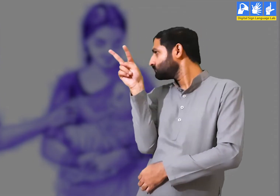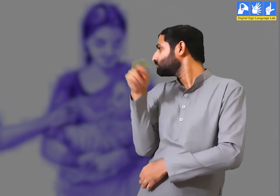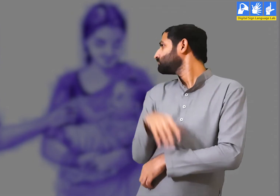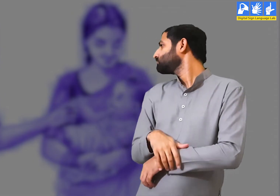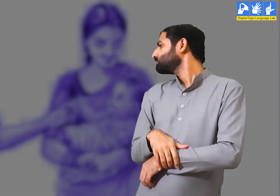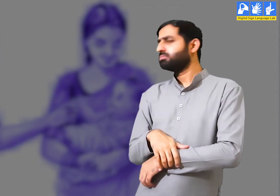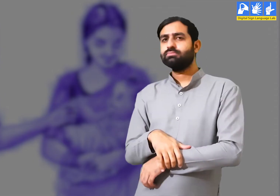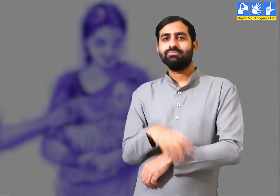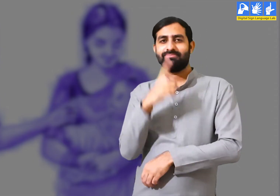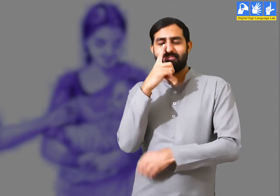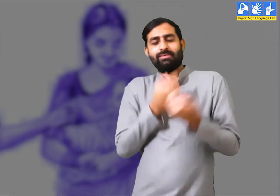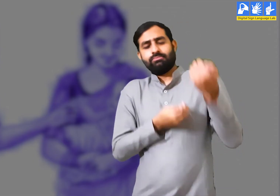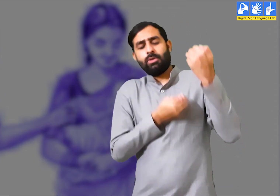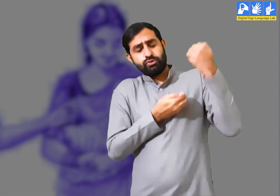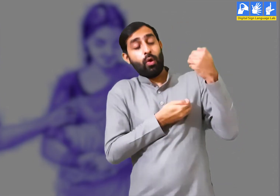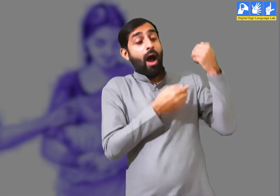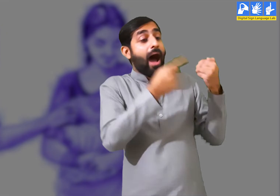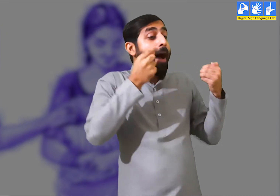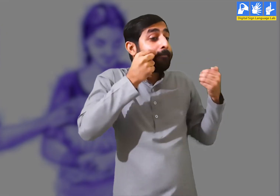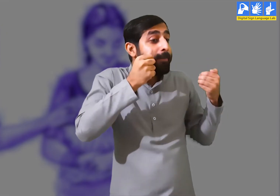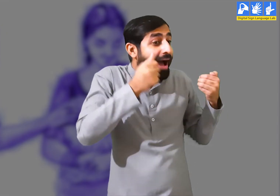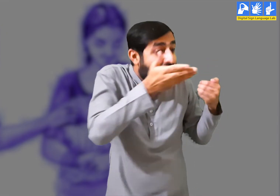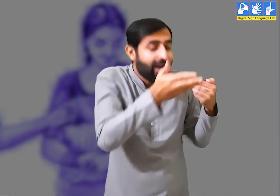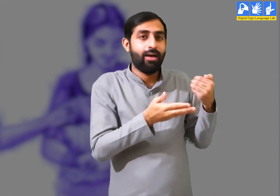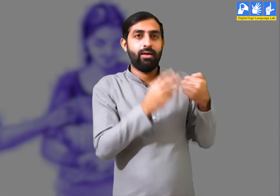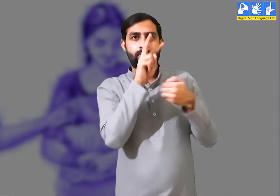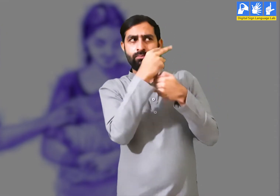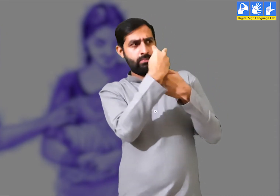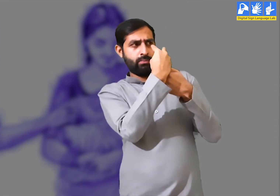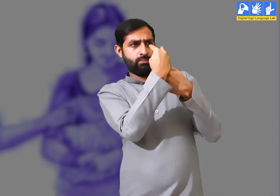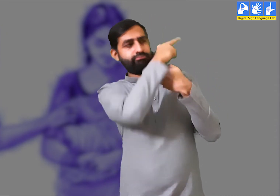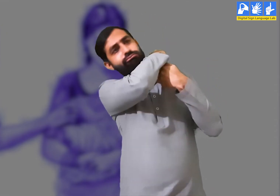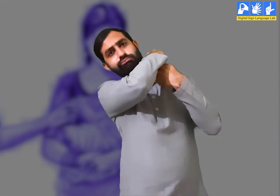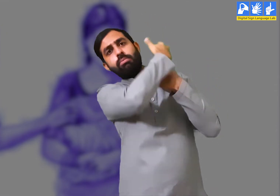वह अपने पिता को देखता फिर अपनी नज़रे घुमा लेता।